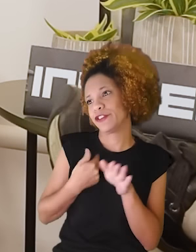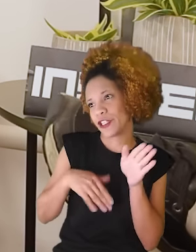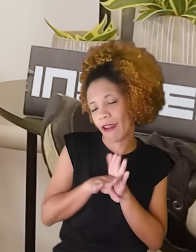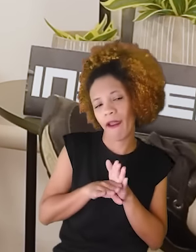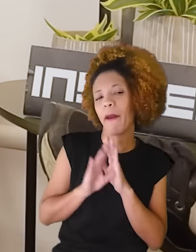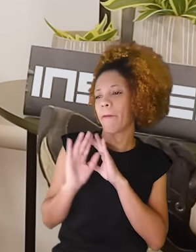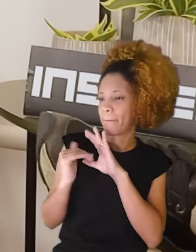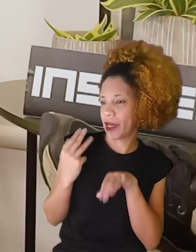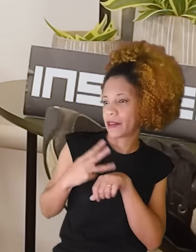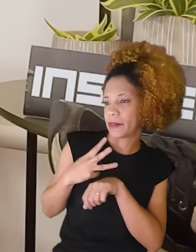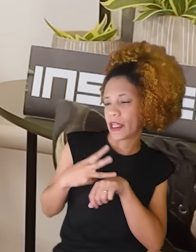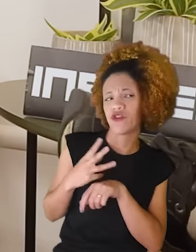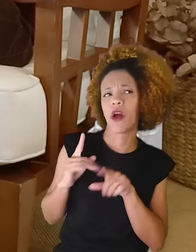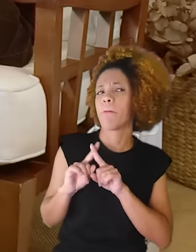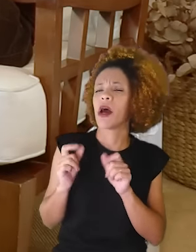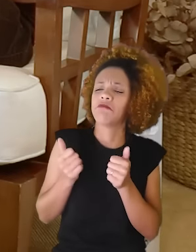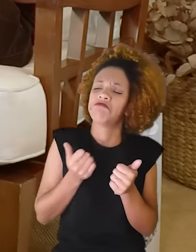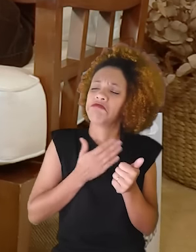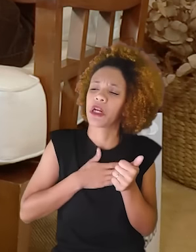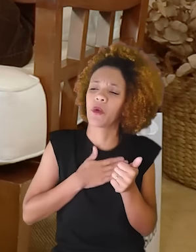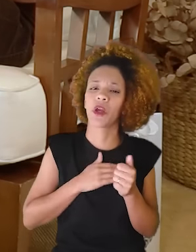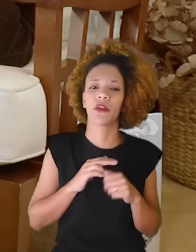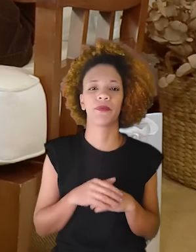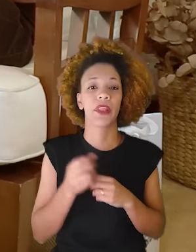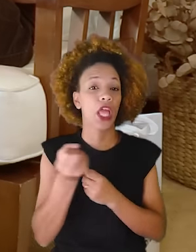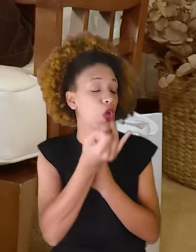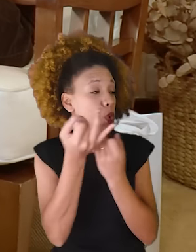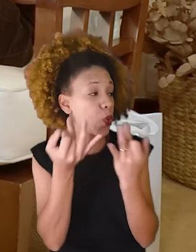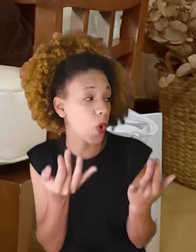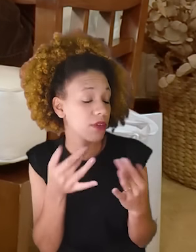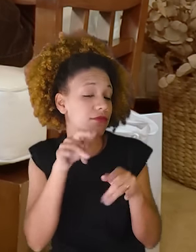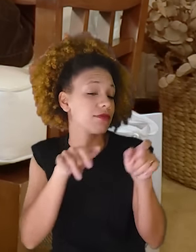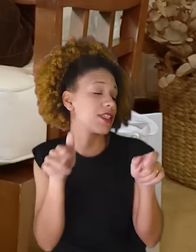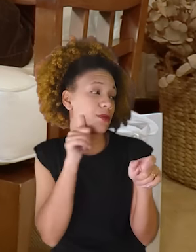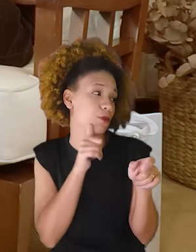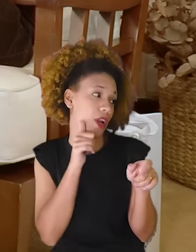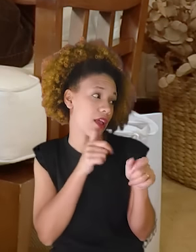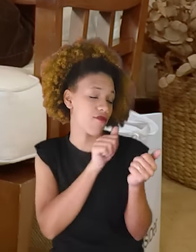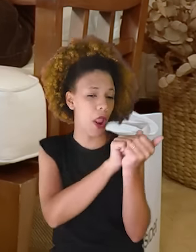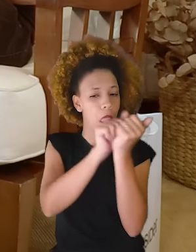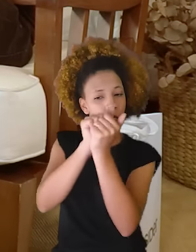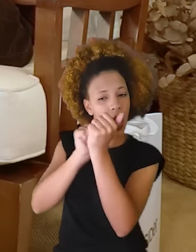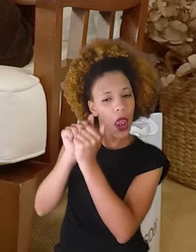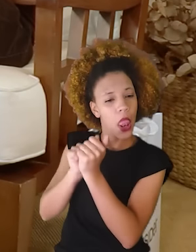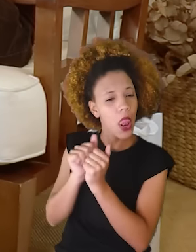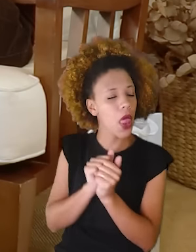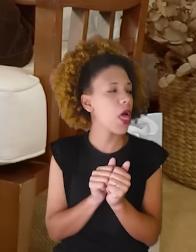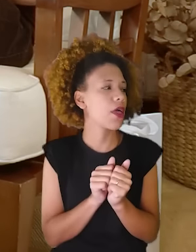mandam mensagem mas mas também de boa quantas e quantas mulheres que você pega na noite falam do